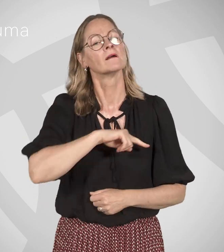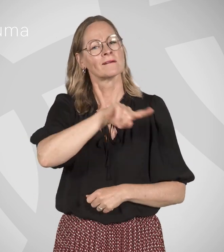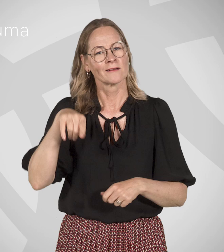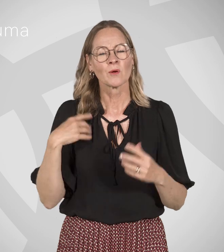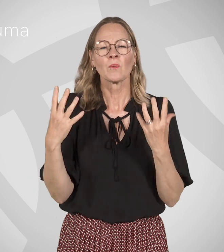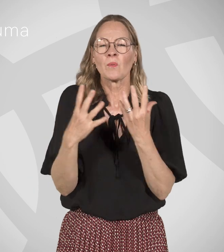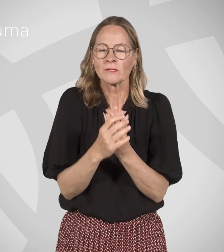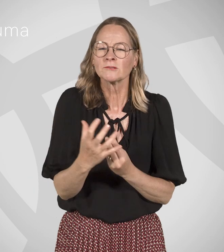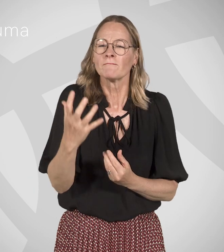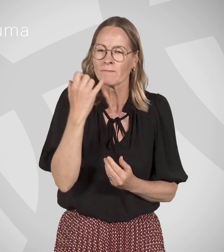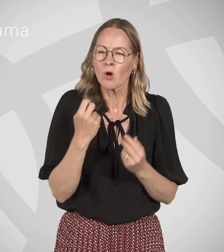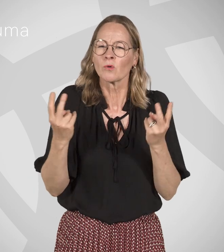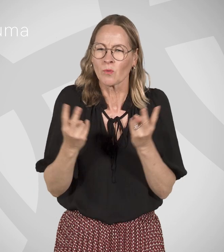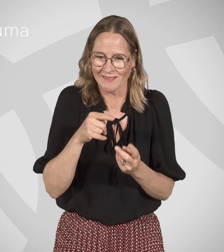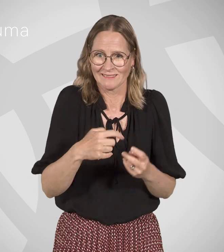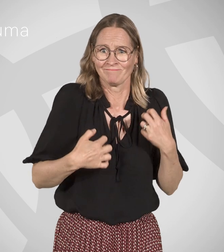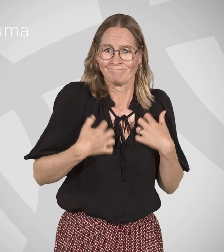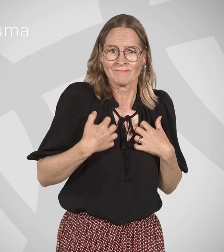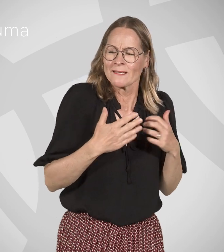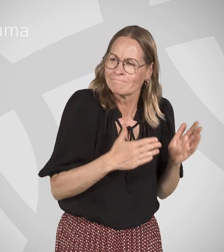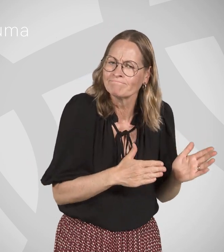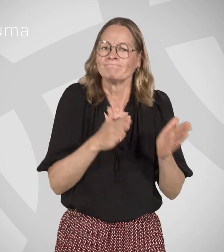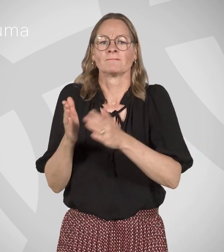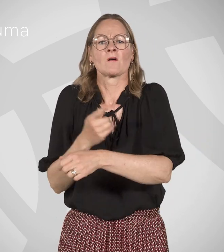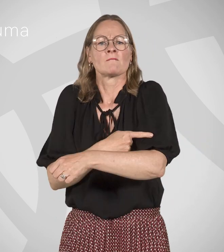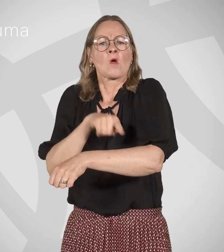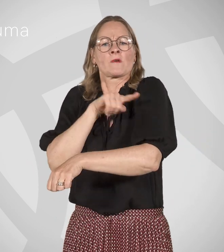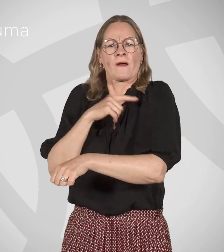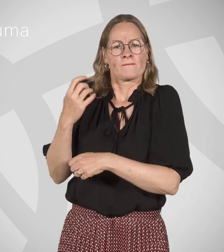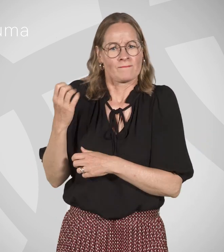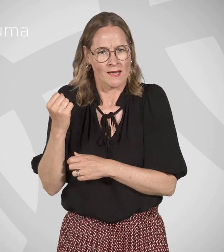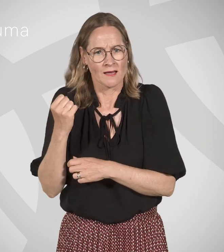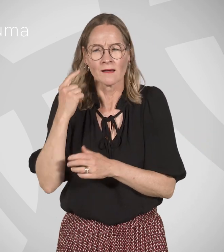Yhdessä voimme kuitenkin kääntää tämän huolenaiheen voimavaraksi -